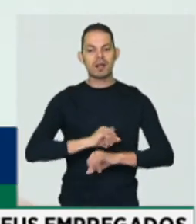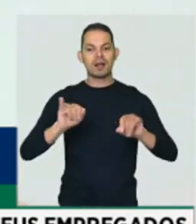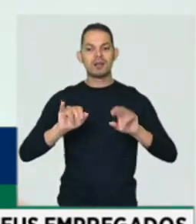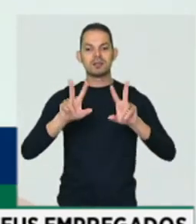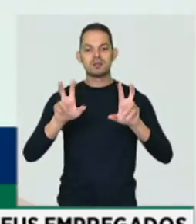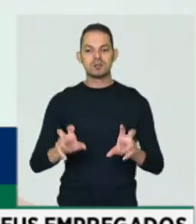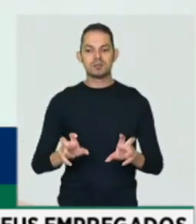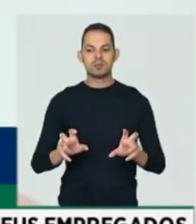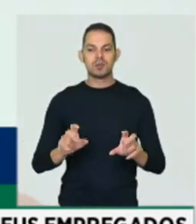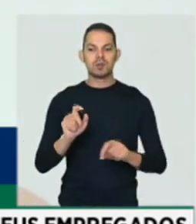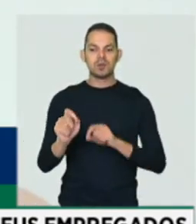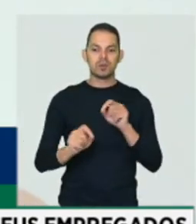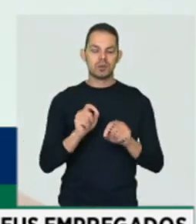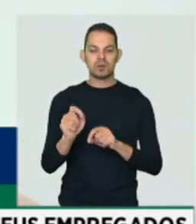GOSTARIA DE FAZER CORO AOS